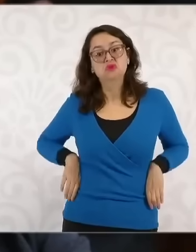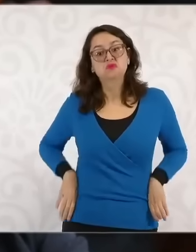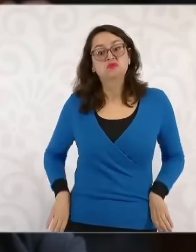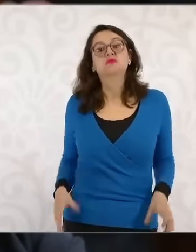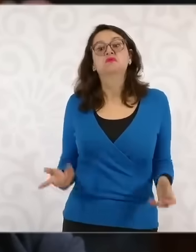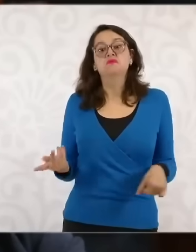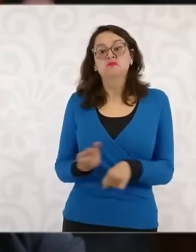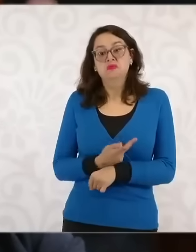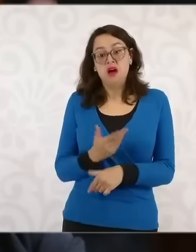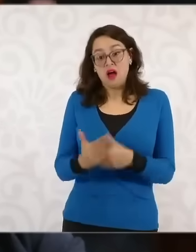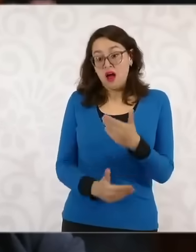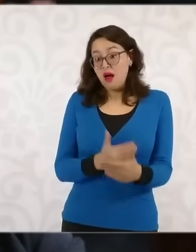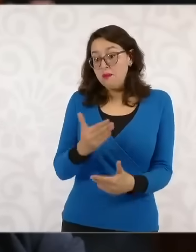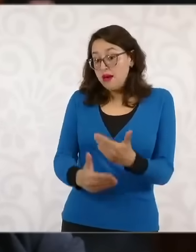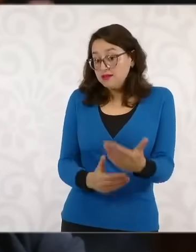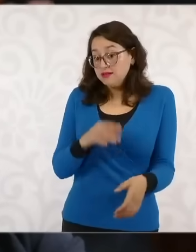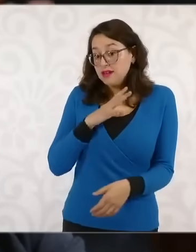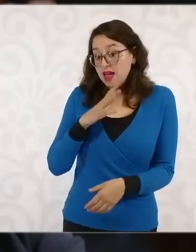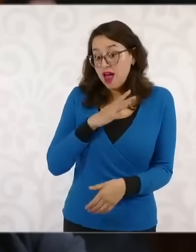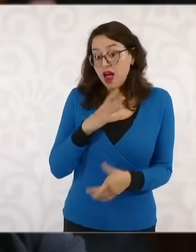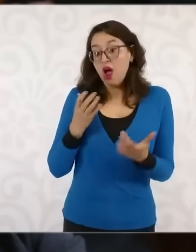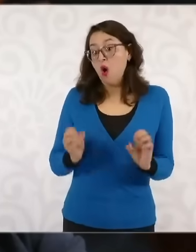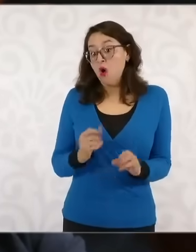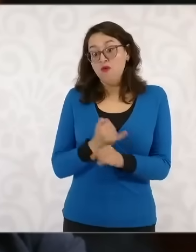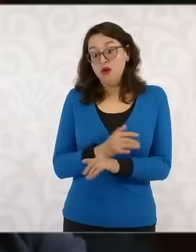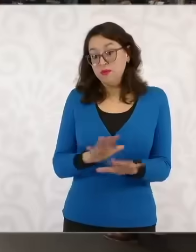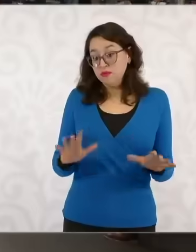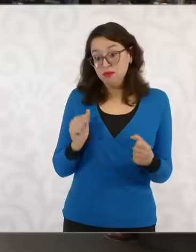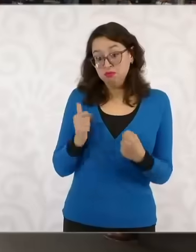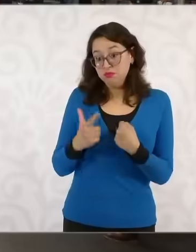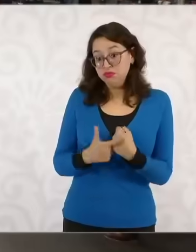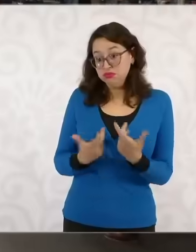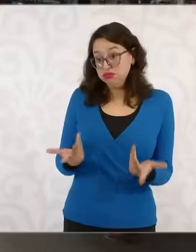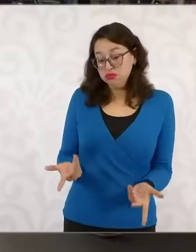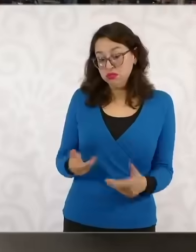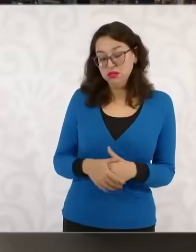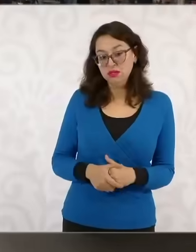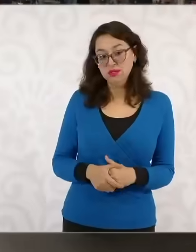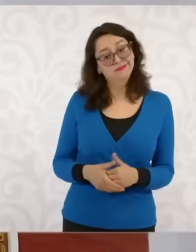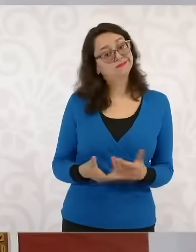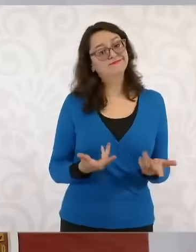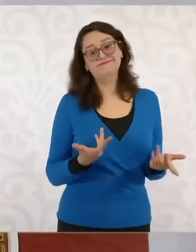algún avance o si eh se tiene alguna información al respecto de esta extradición. Pues igual ya